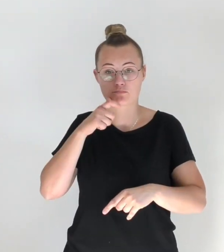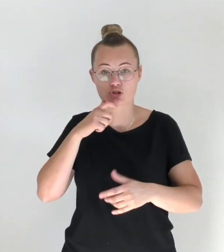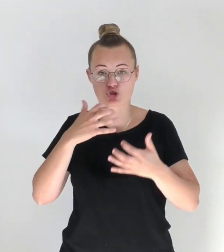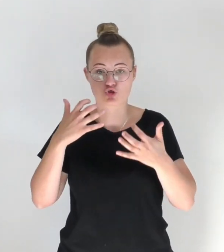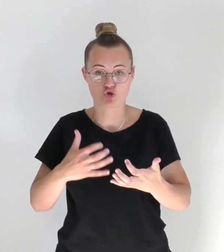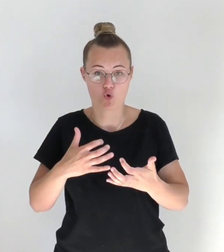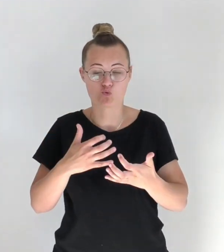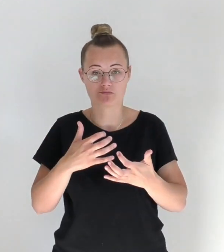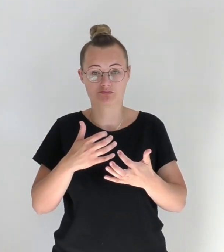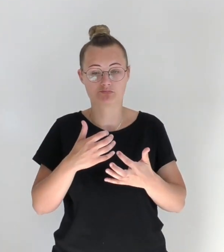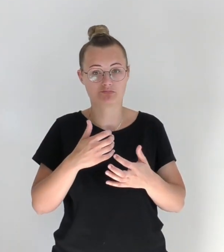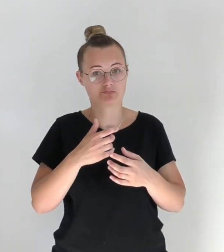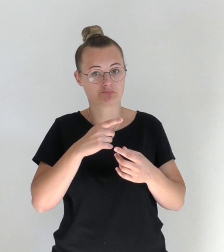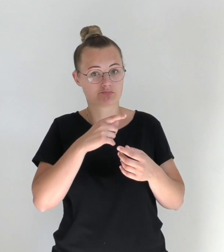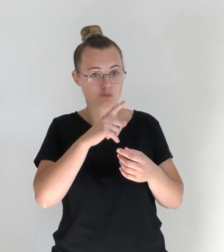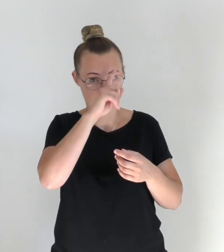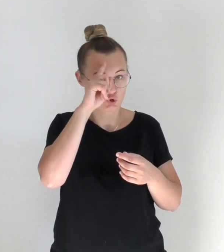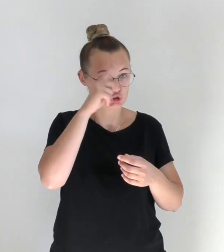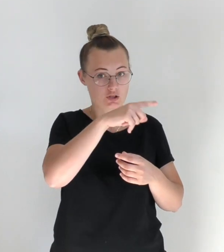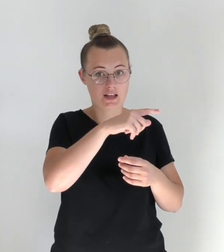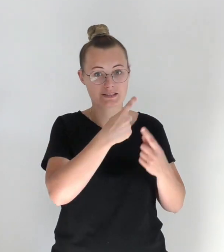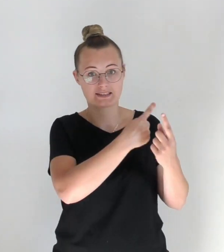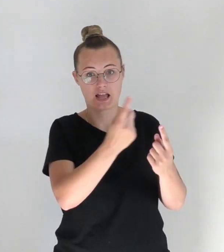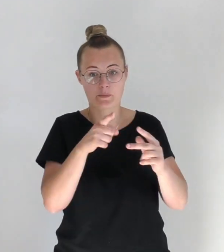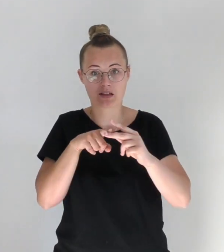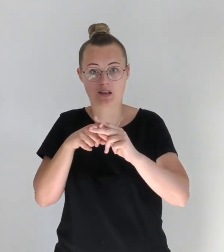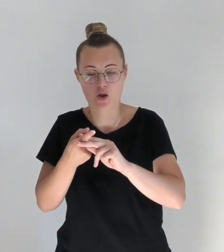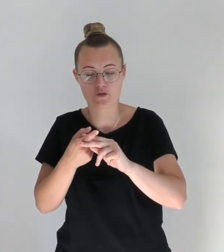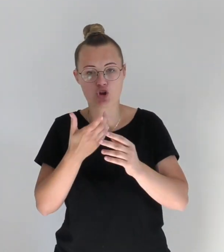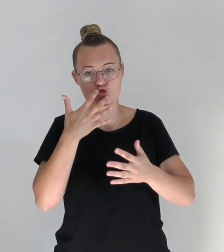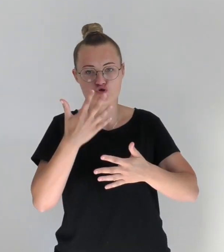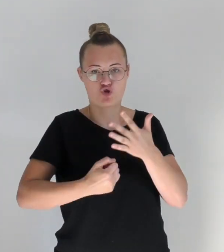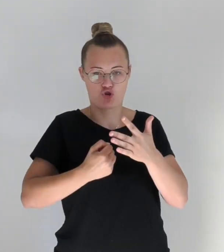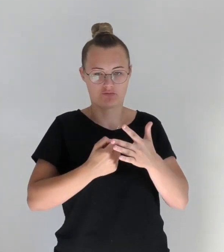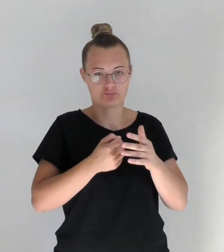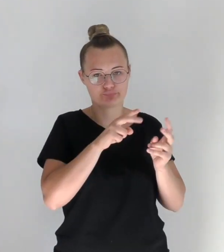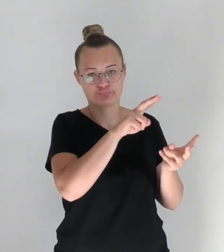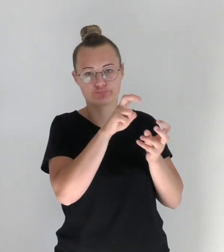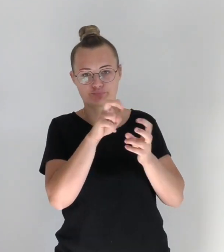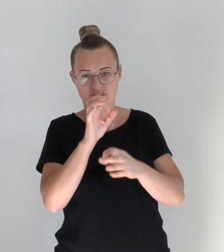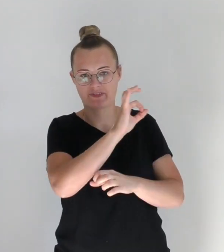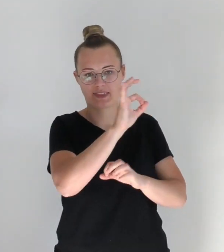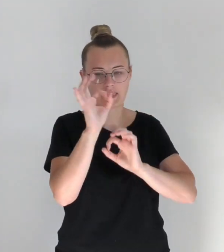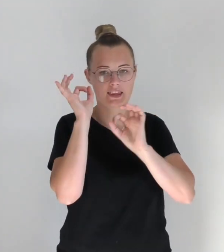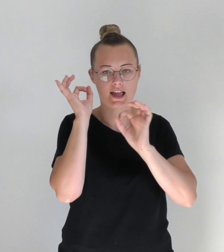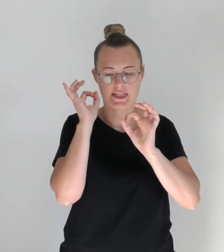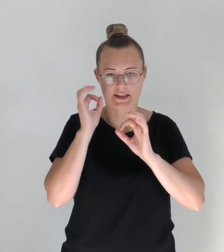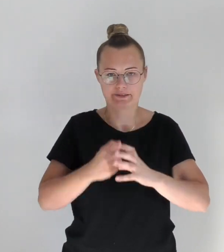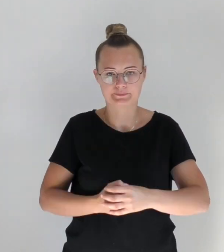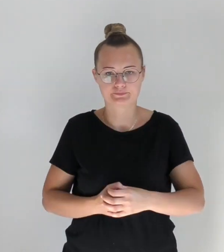Chcą wyłudzić dane użytkowników.